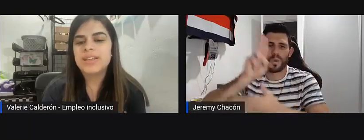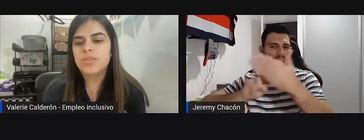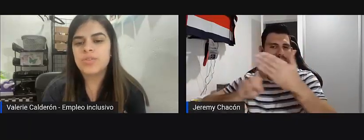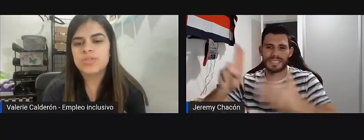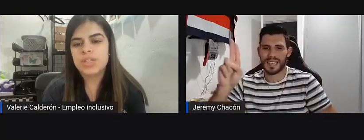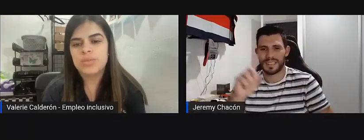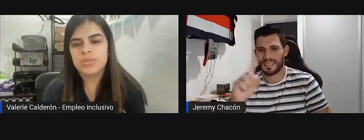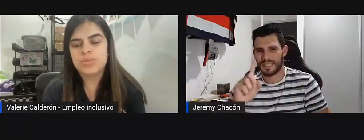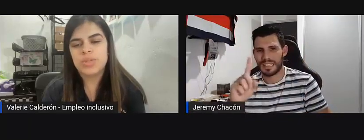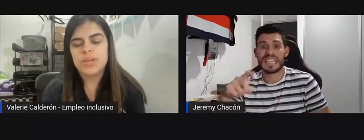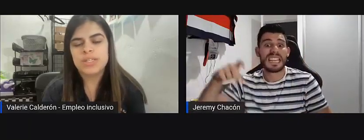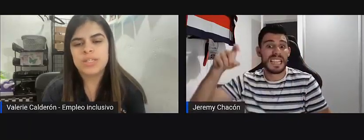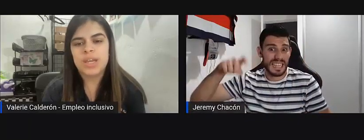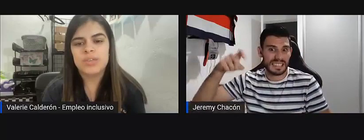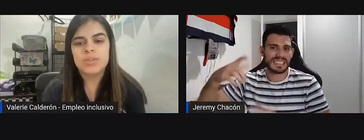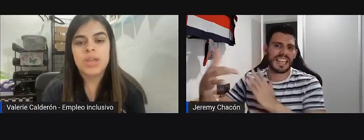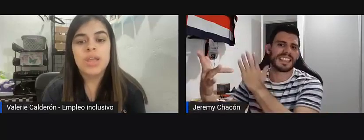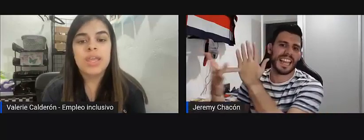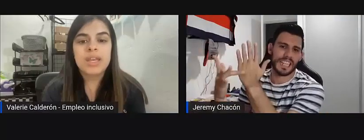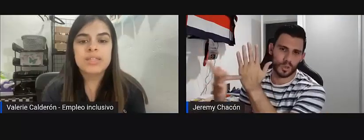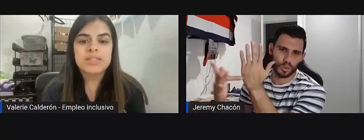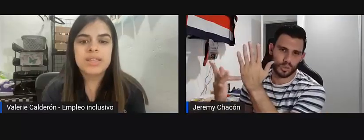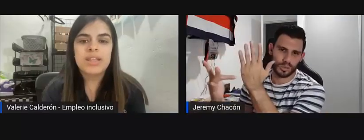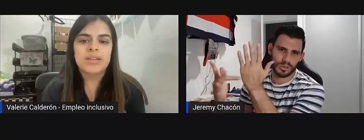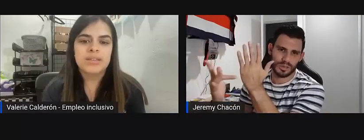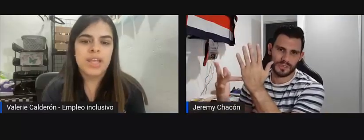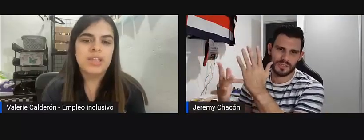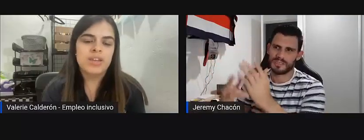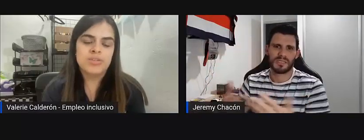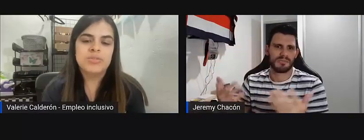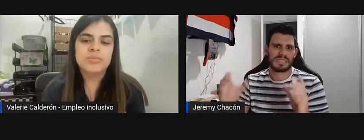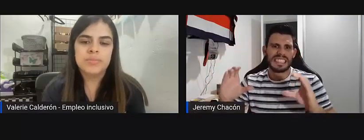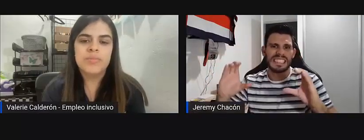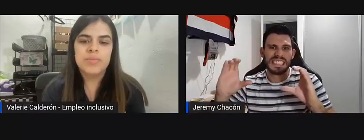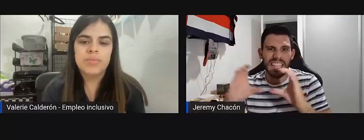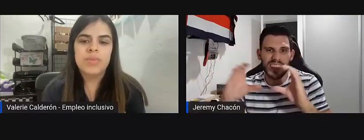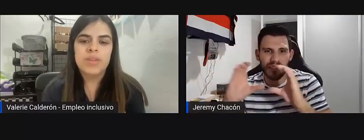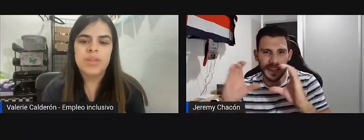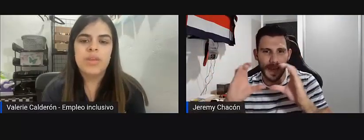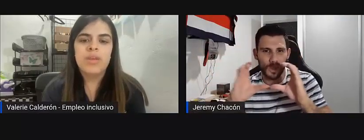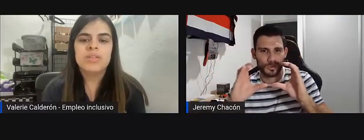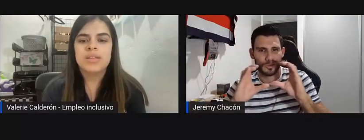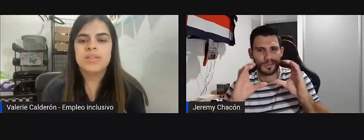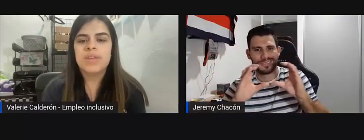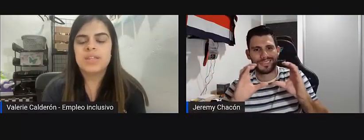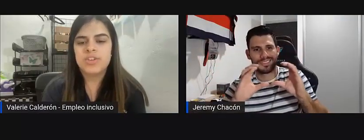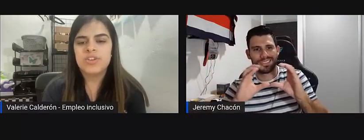tantos títulos universitarios que necesita técnicos certificaciones